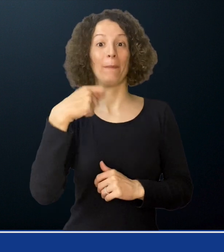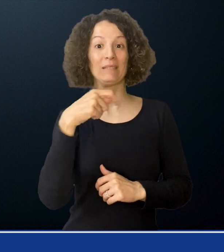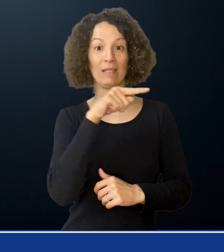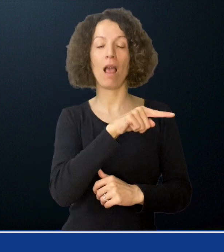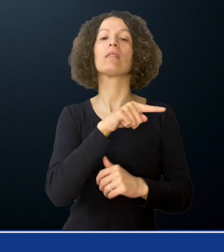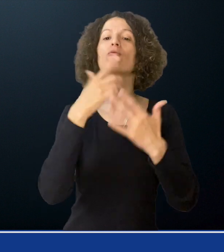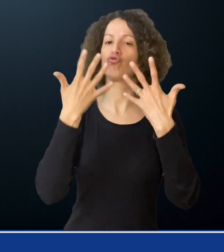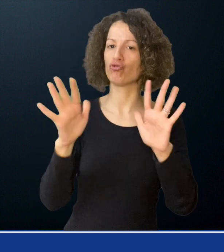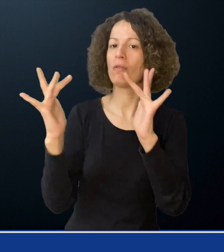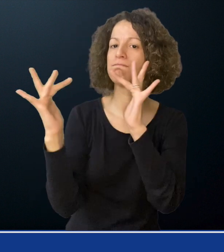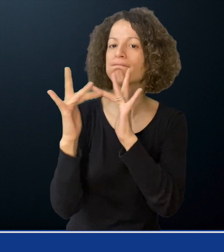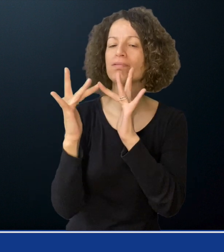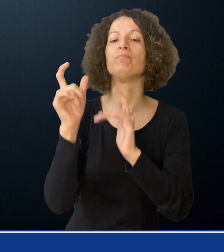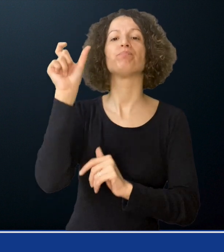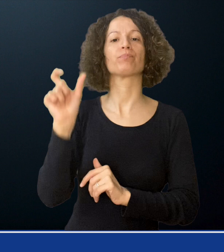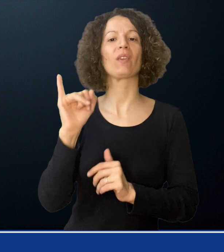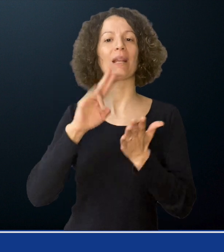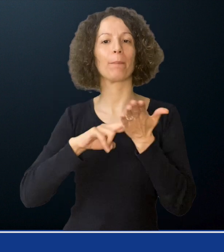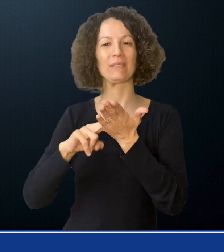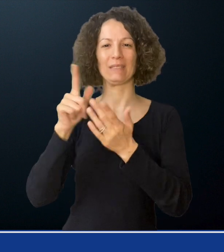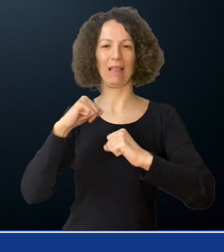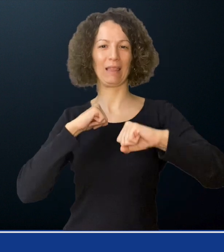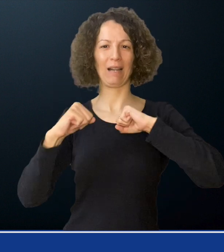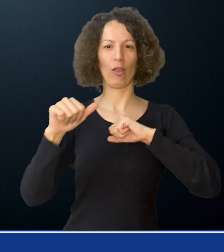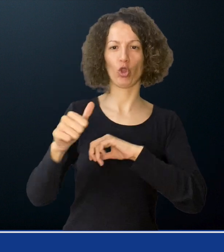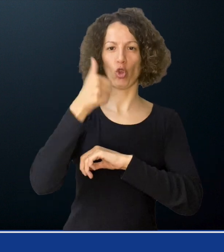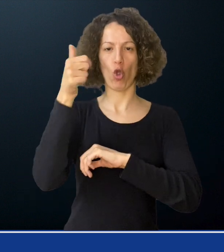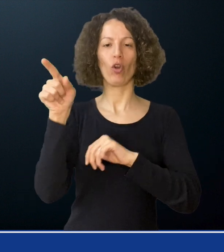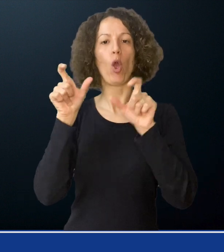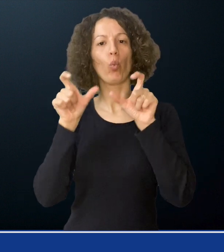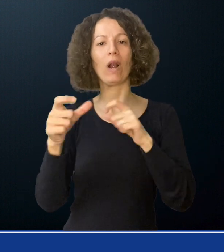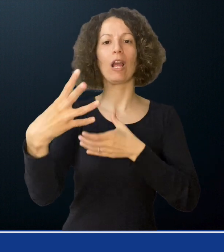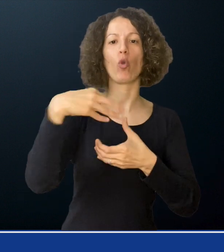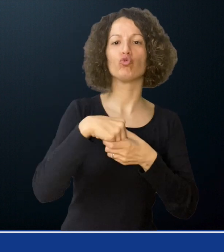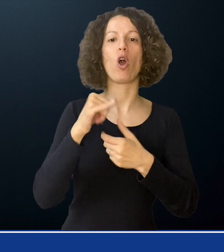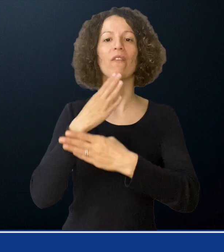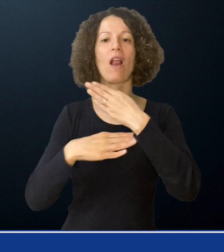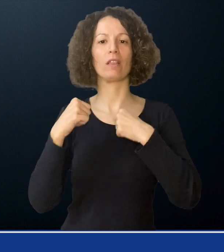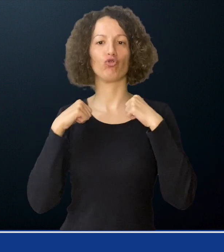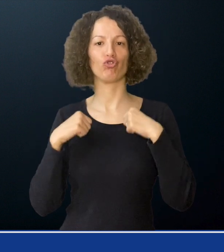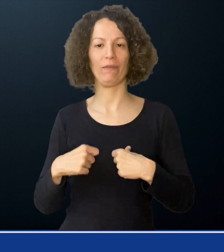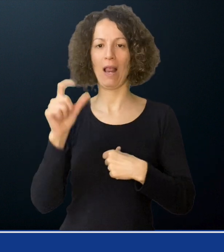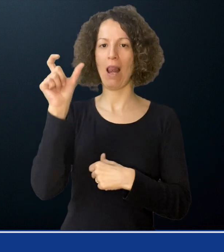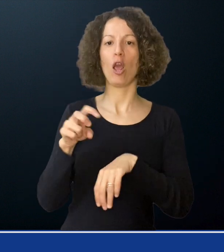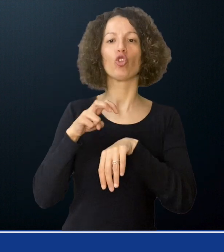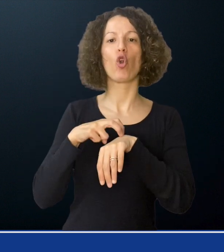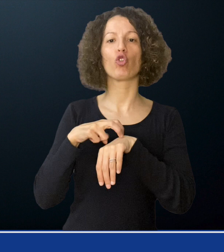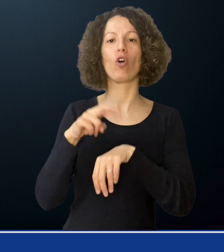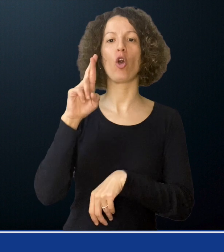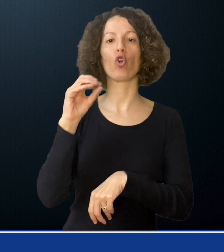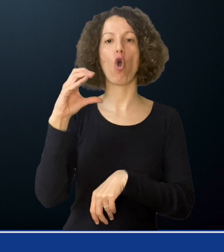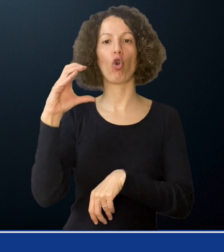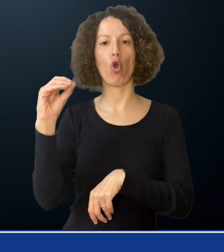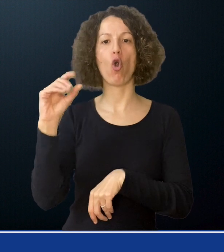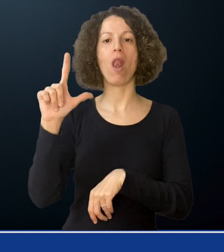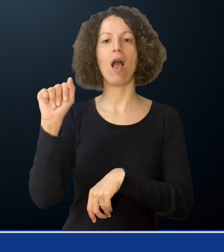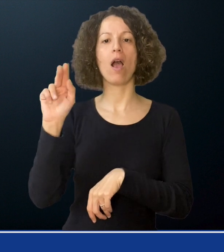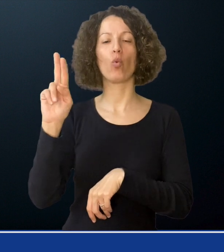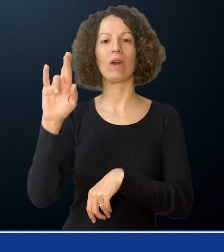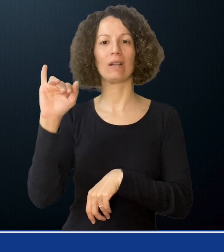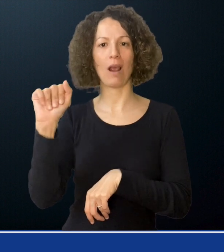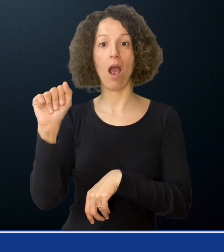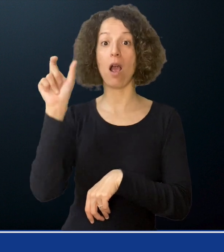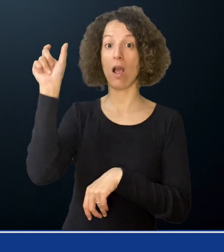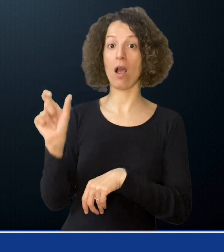Il Presidente Cagnazzo ha quindi provveduto a contattare direttamente il Direttore Centrale della Direzione INPS Inclusione e Invalidità Civile, il Dott. Rocco Lauria,